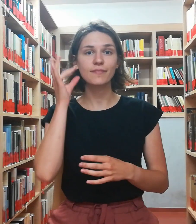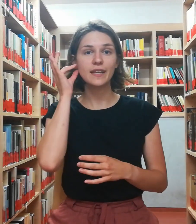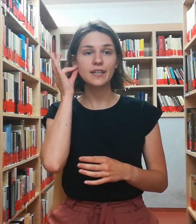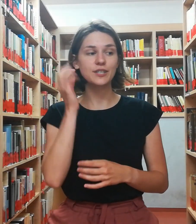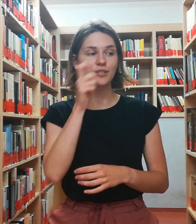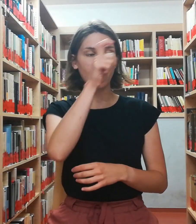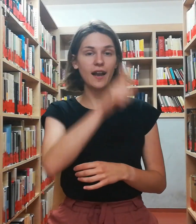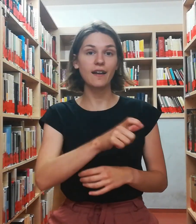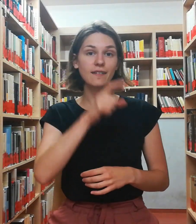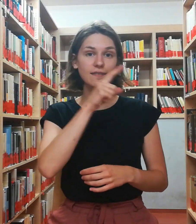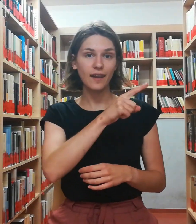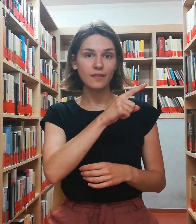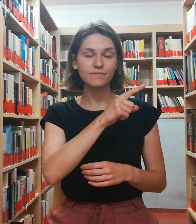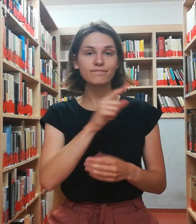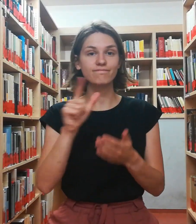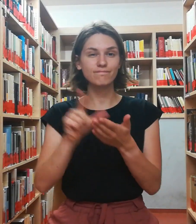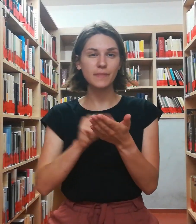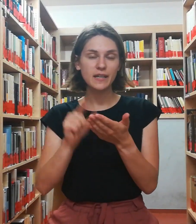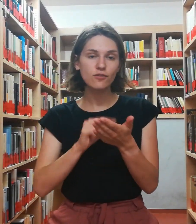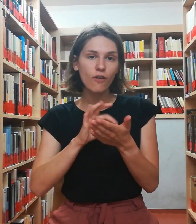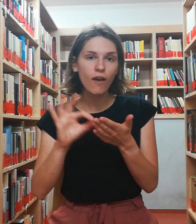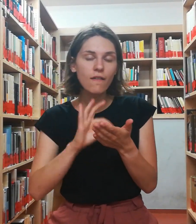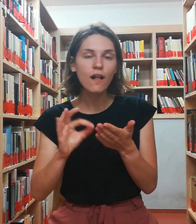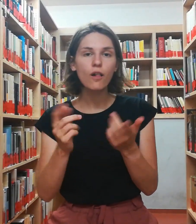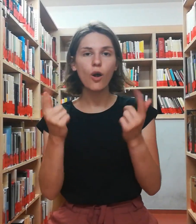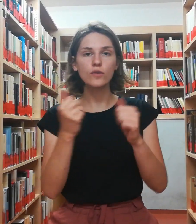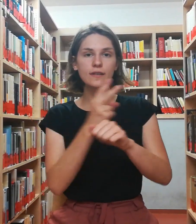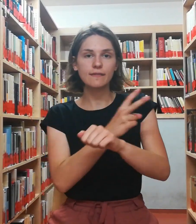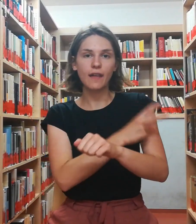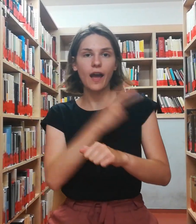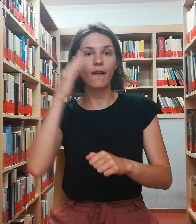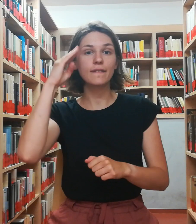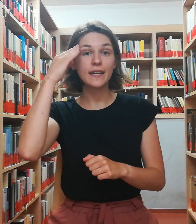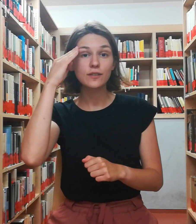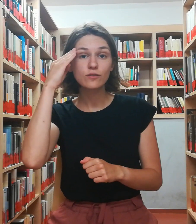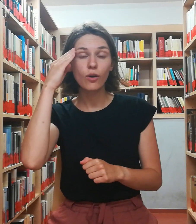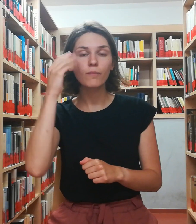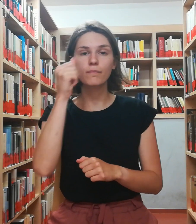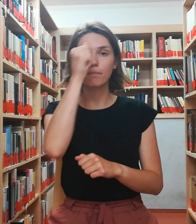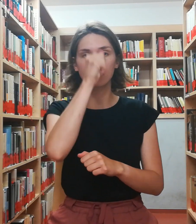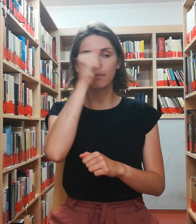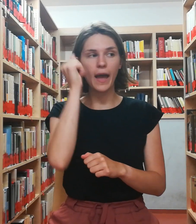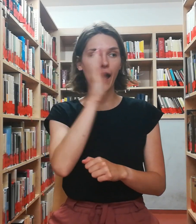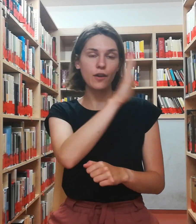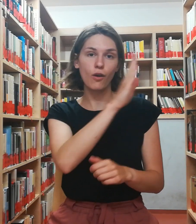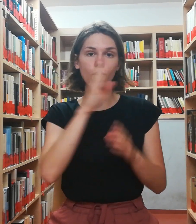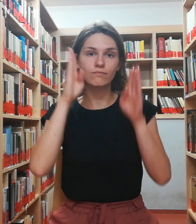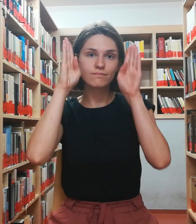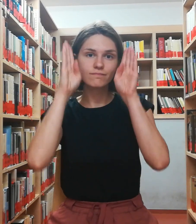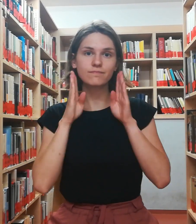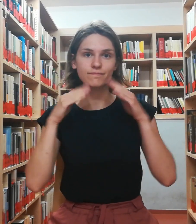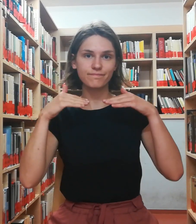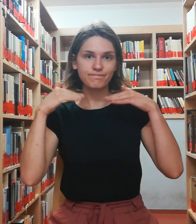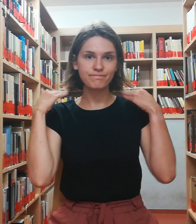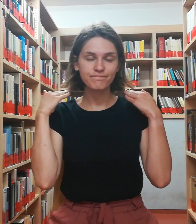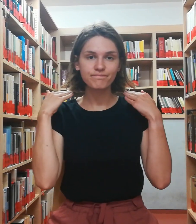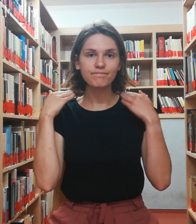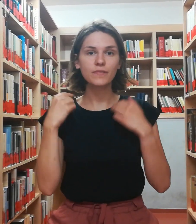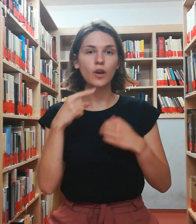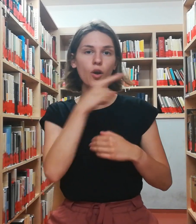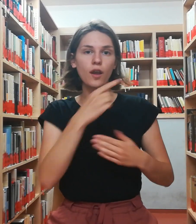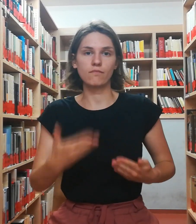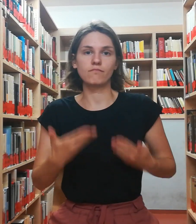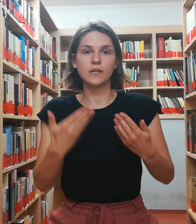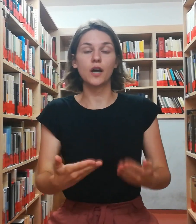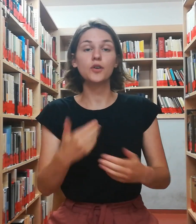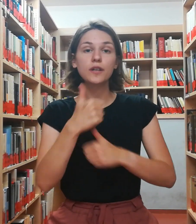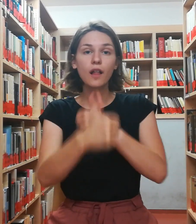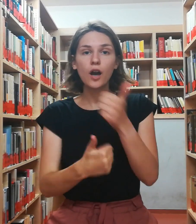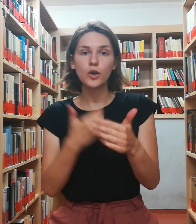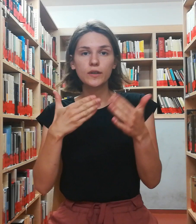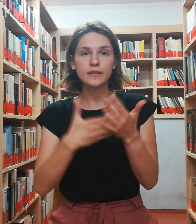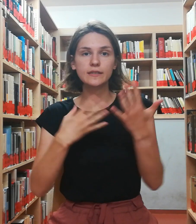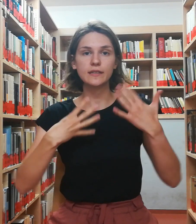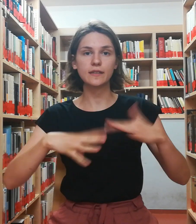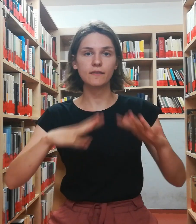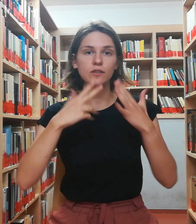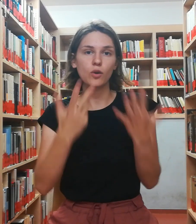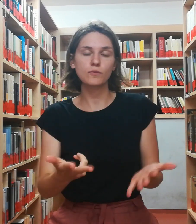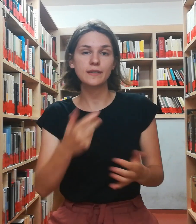Irská spisovatelka Doireann Ní Ghríofa se narodila v roce 1981.